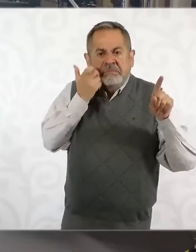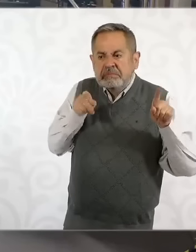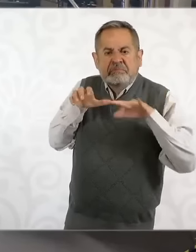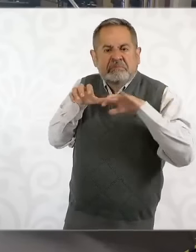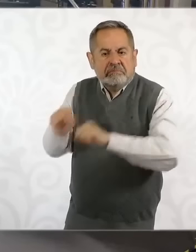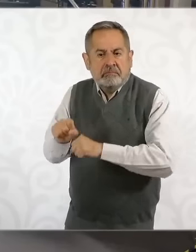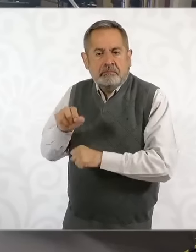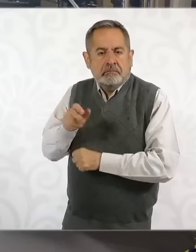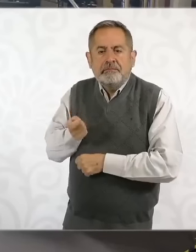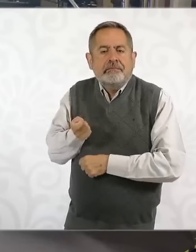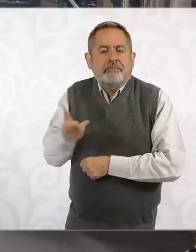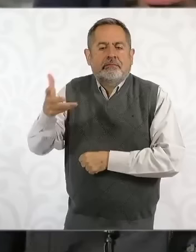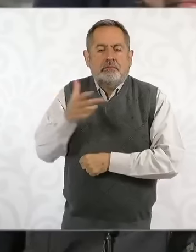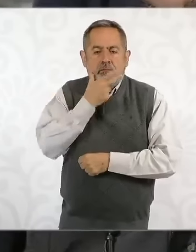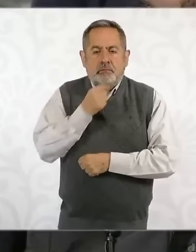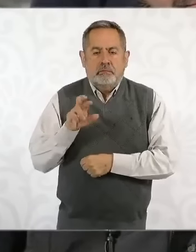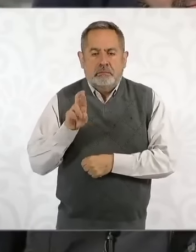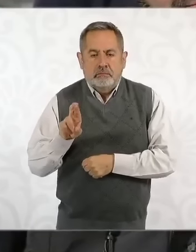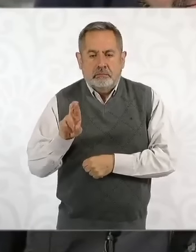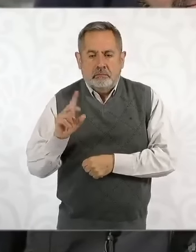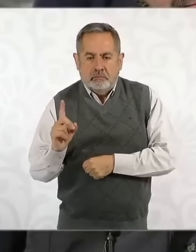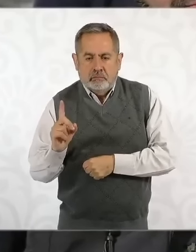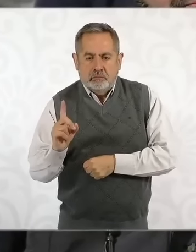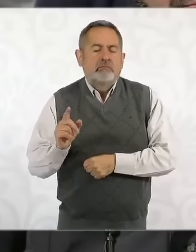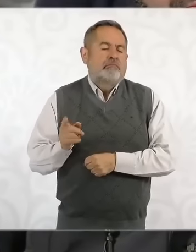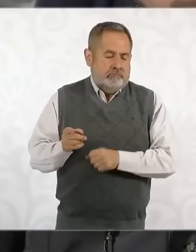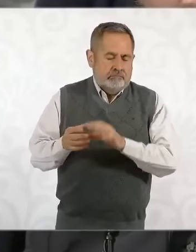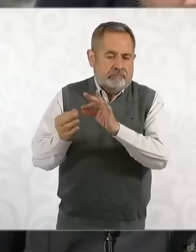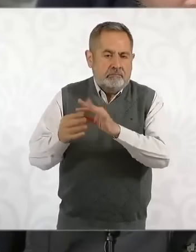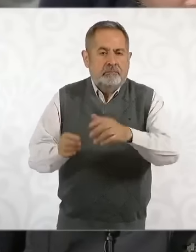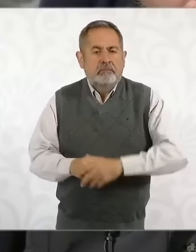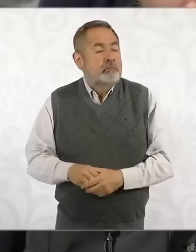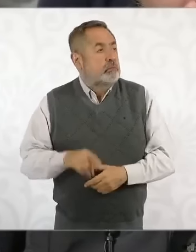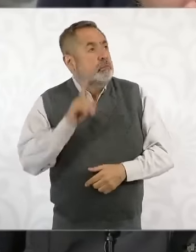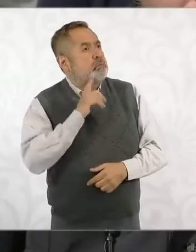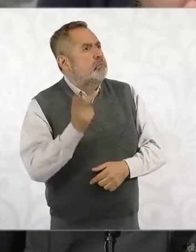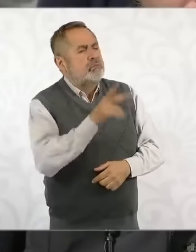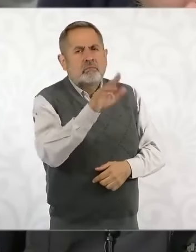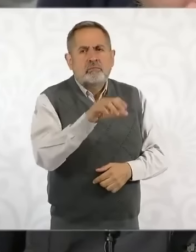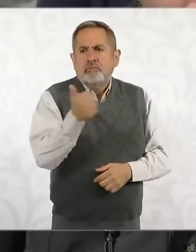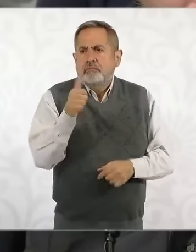captura o alguna otra de estas 31 detenciones. Han ha habido colaboración con el gobierno de Estados